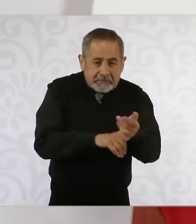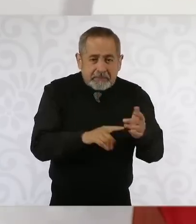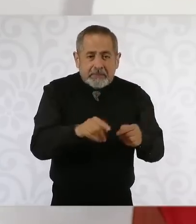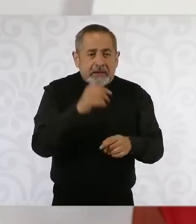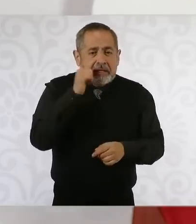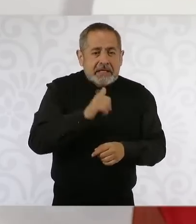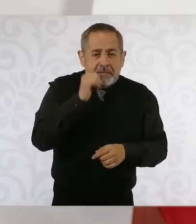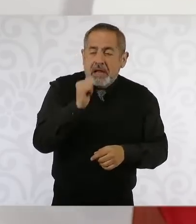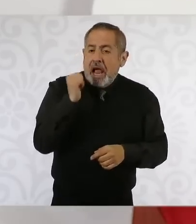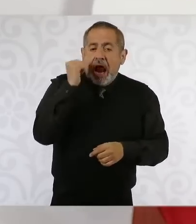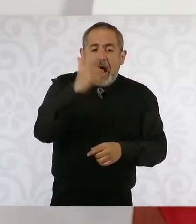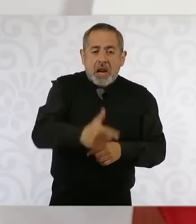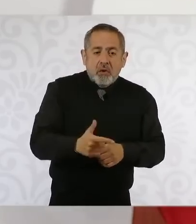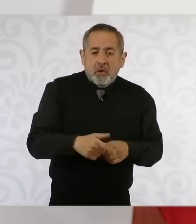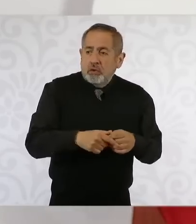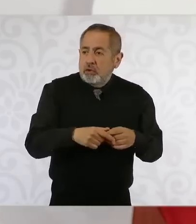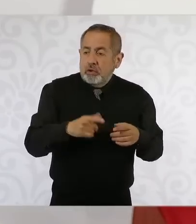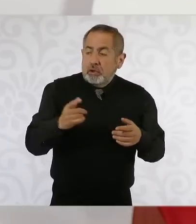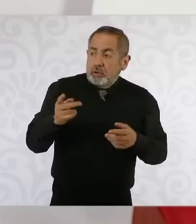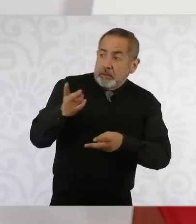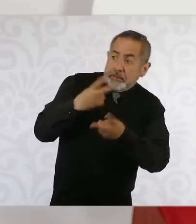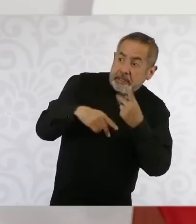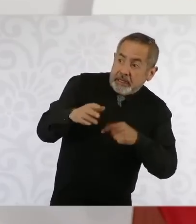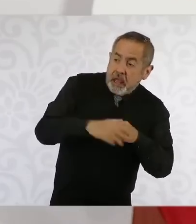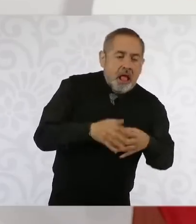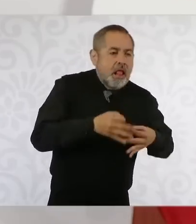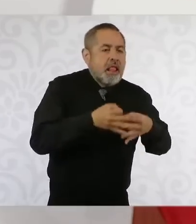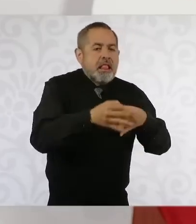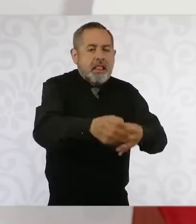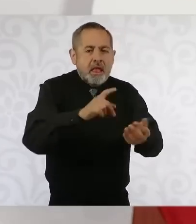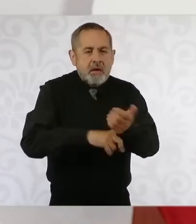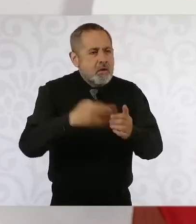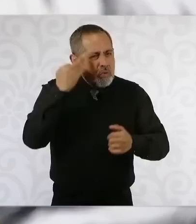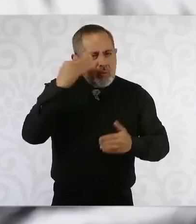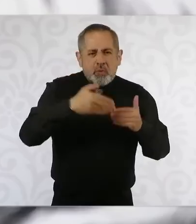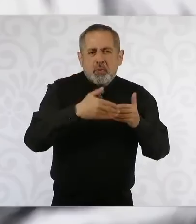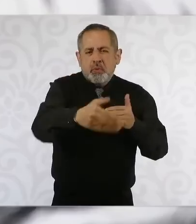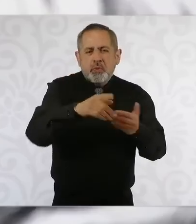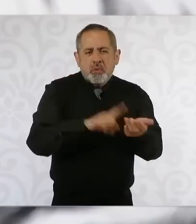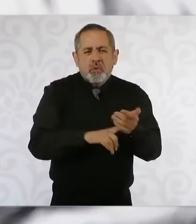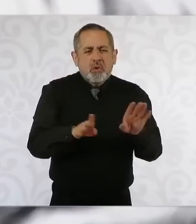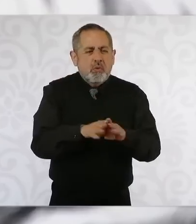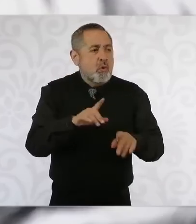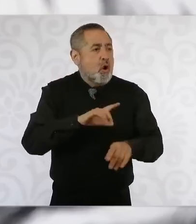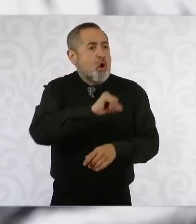o una postergación de las actividades ilícitas por un periodo mayor hasta encontrar un lugar adecuado